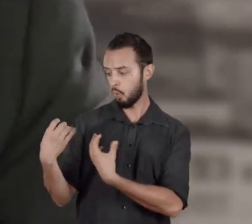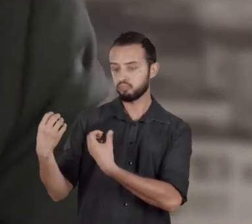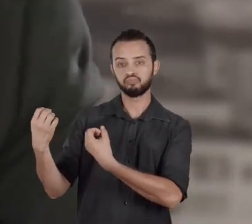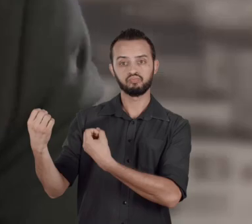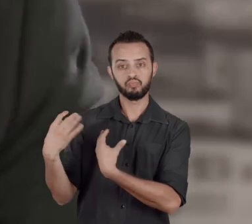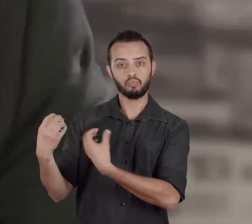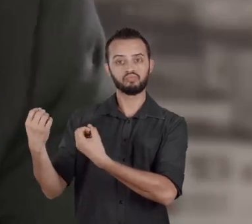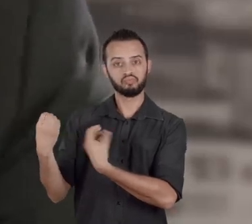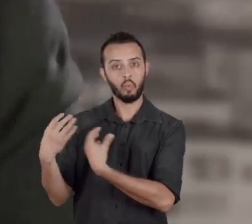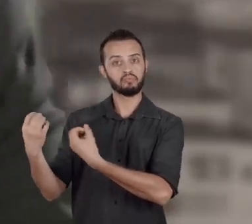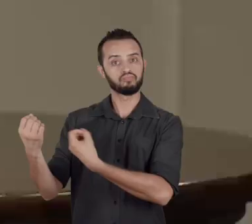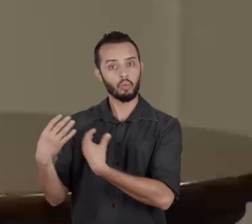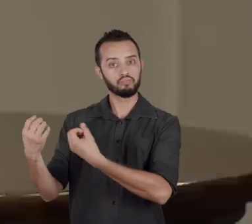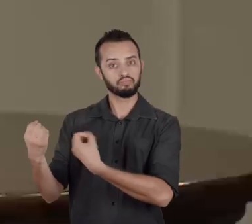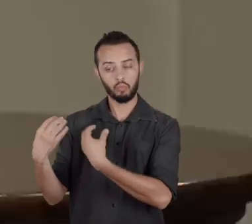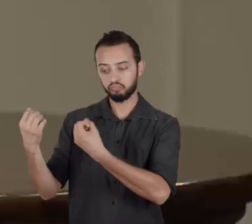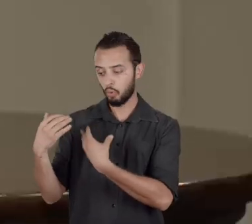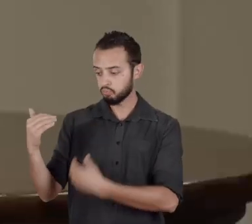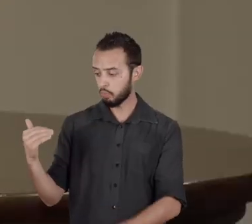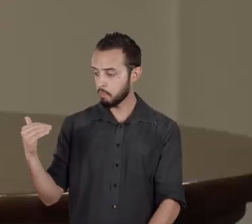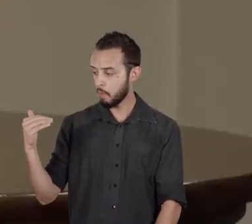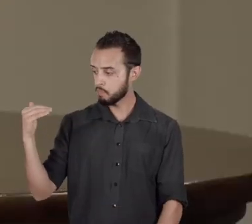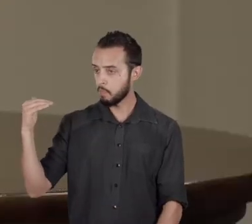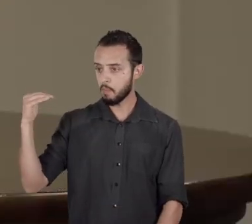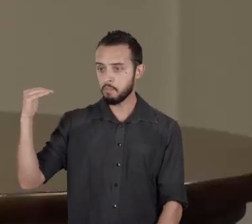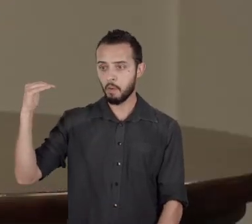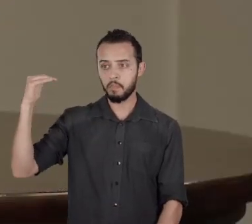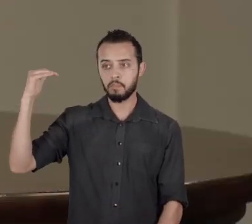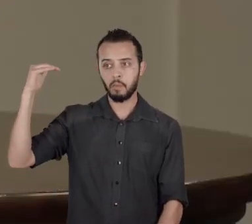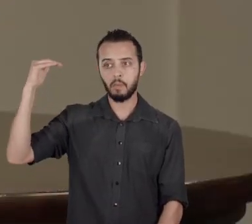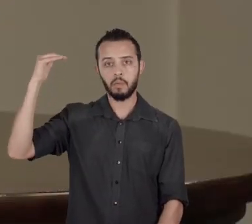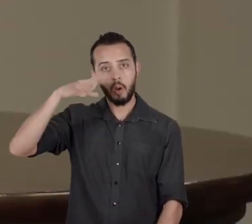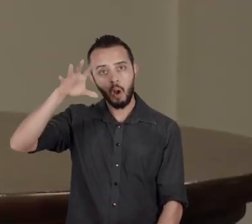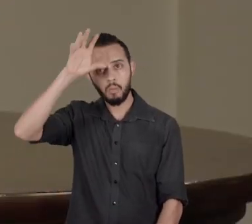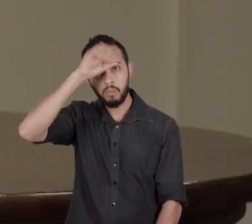nós somos pedagogicamente ensinados a relacionar a nós mesmos